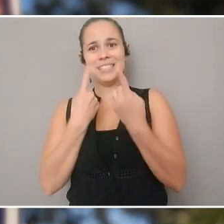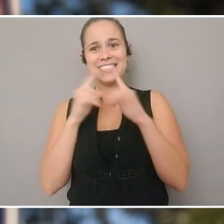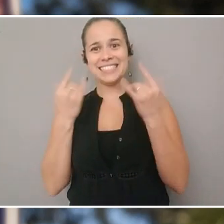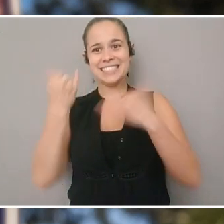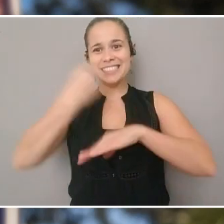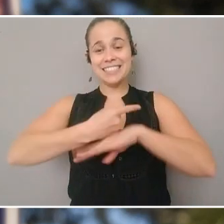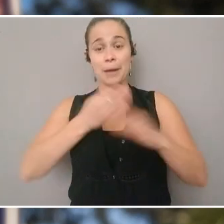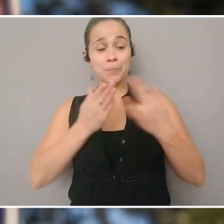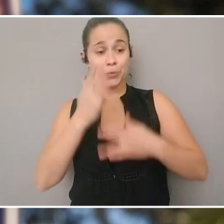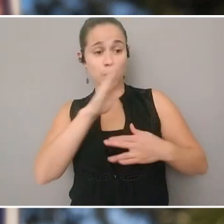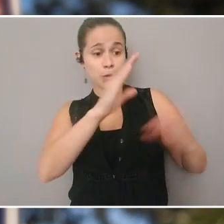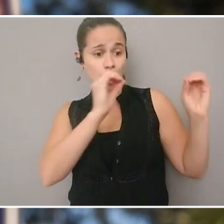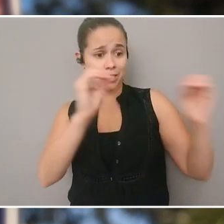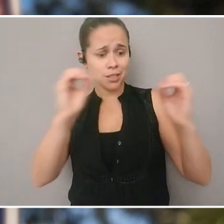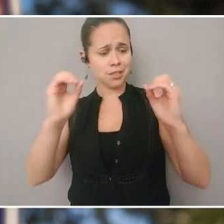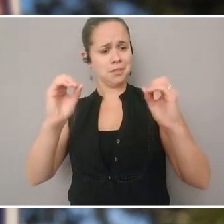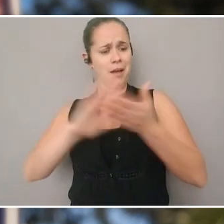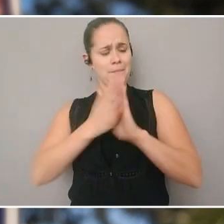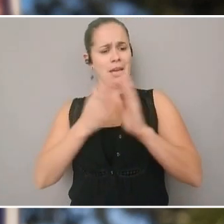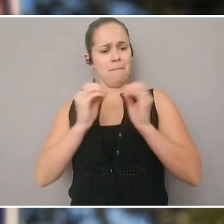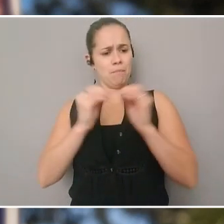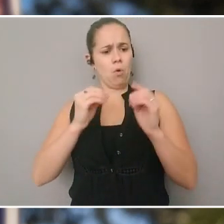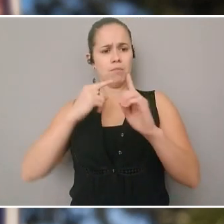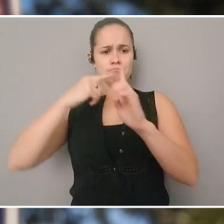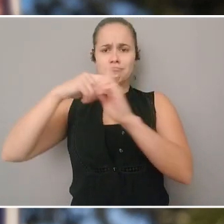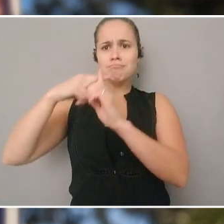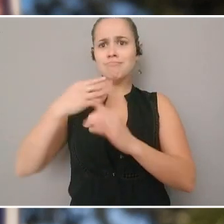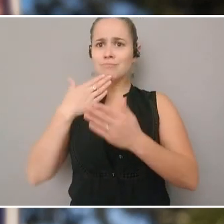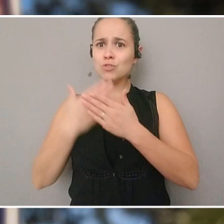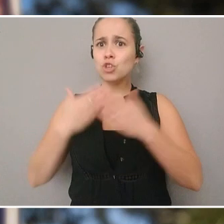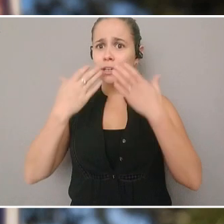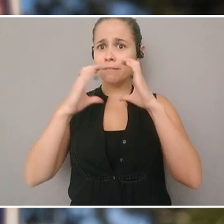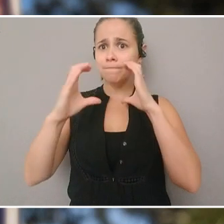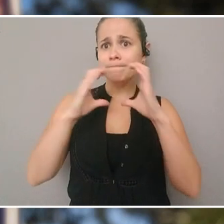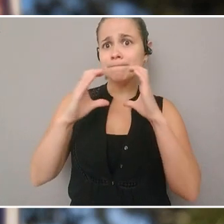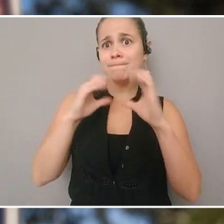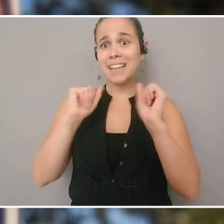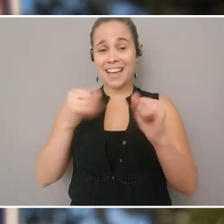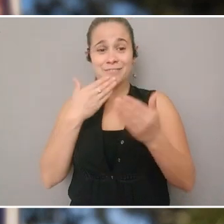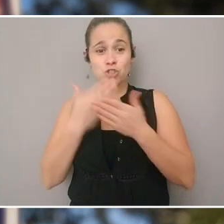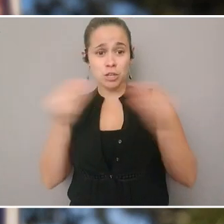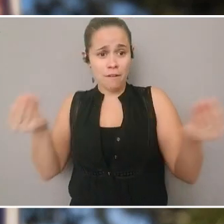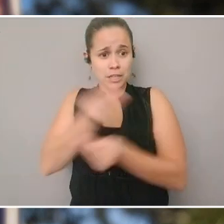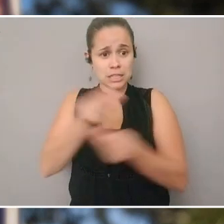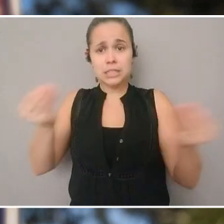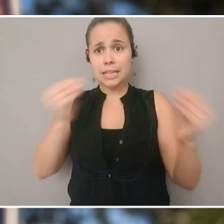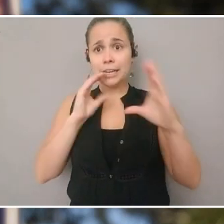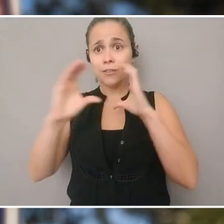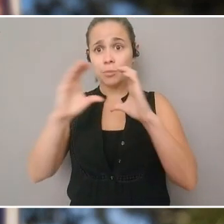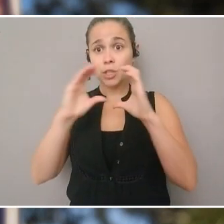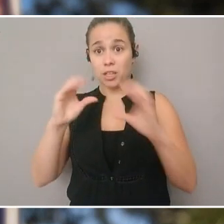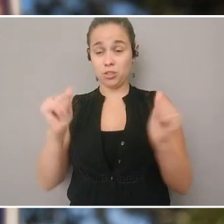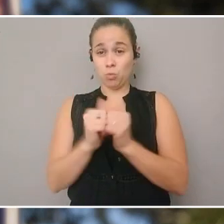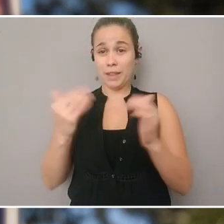convertirme en un comunicador más efectivo y facilitador de comunicaciones equipado